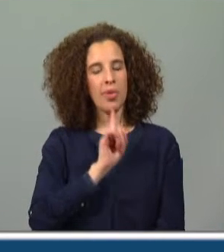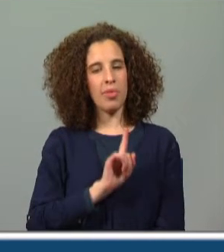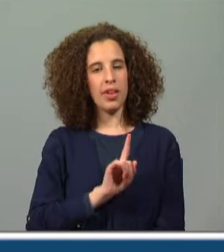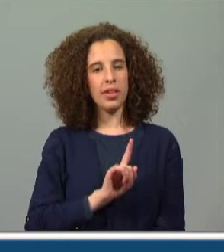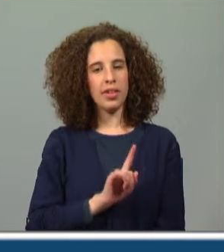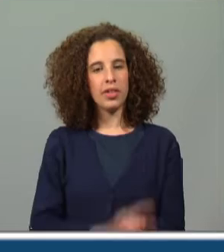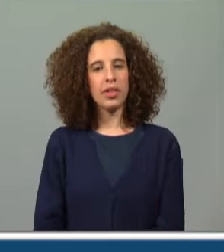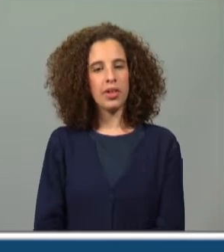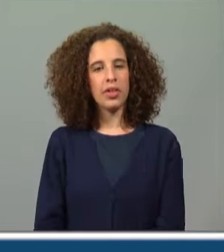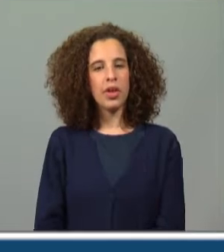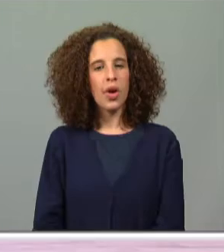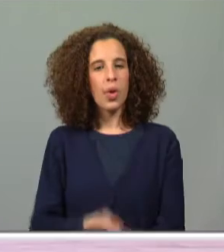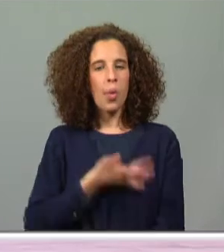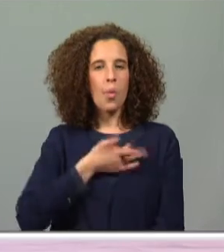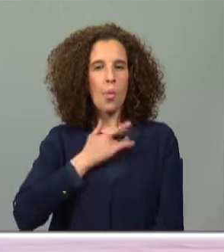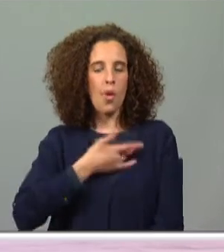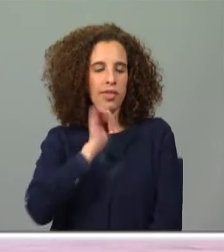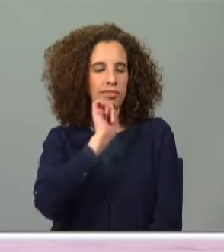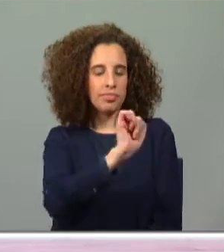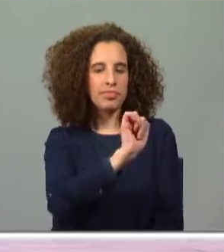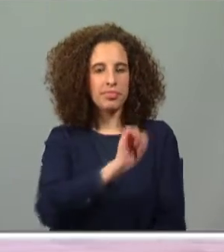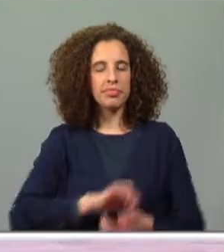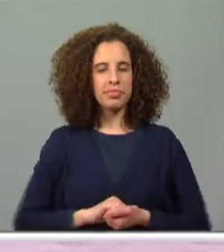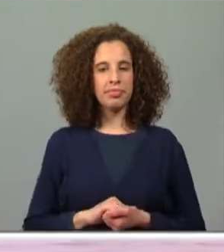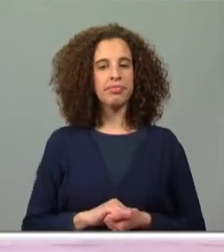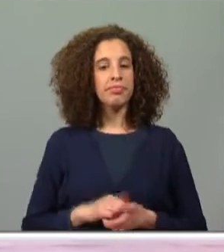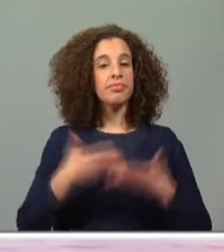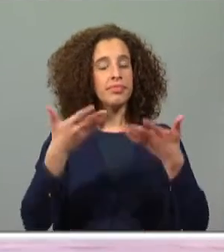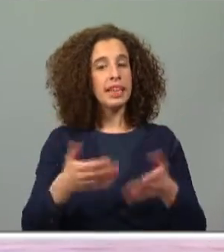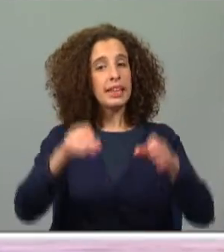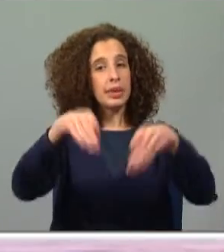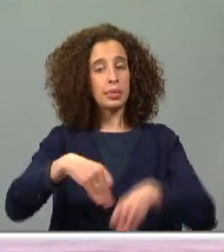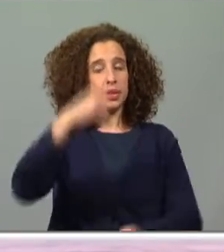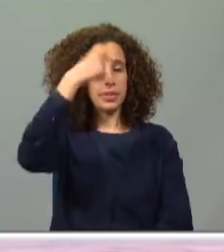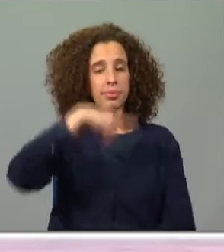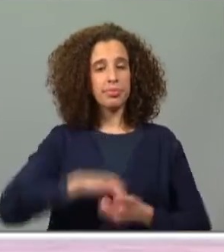com o seu amante e assim terminou quanto 和你的愛人就這樣結束了